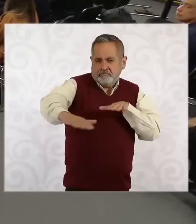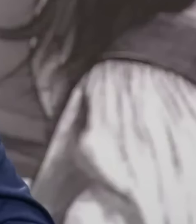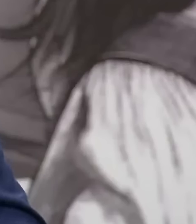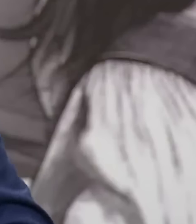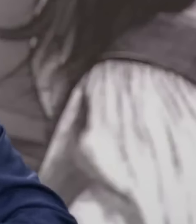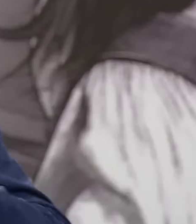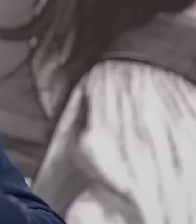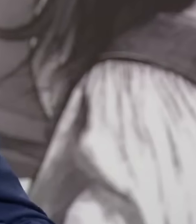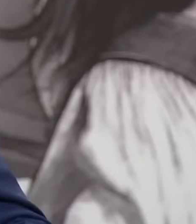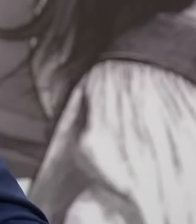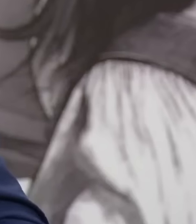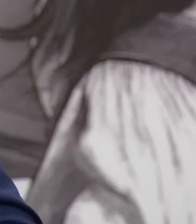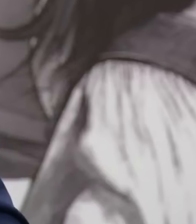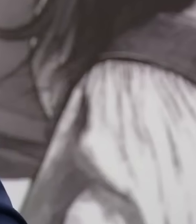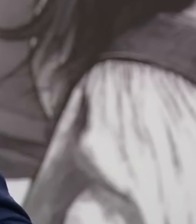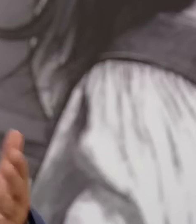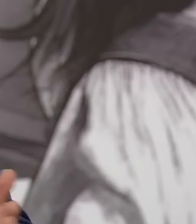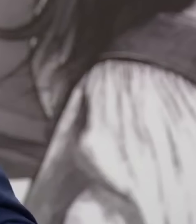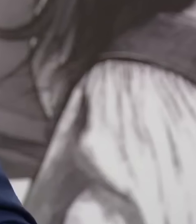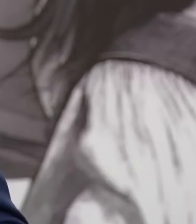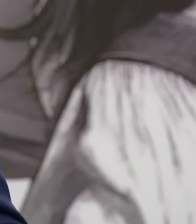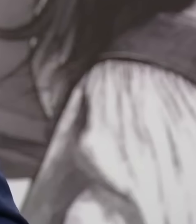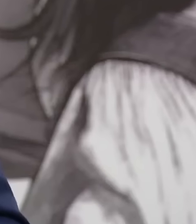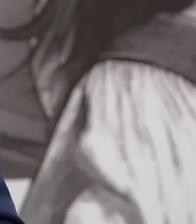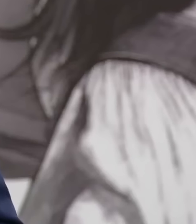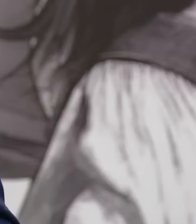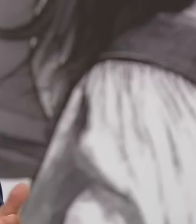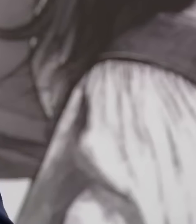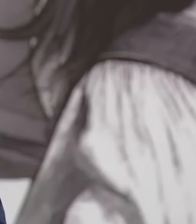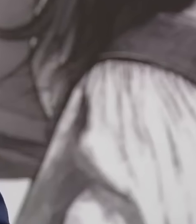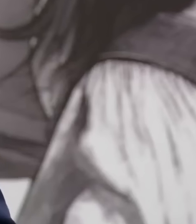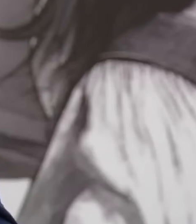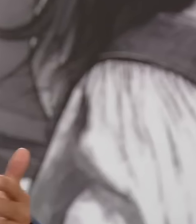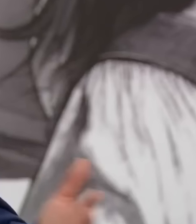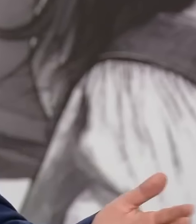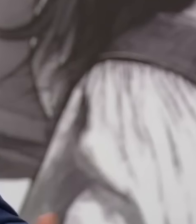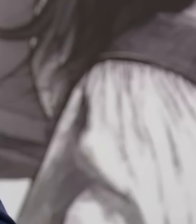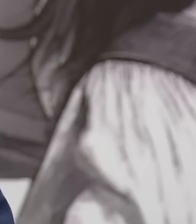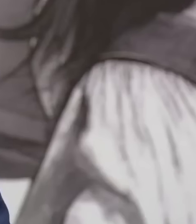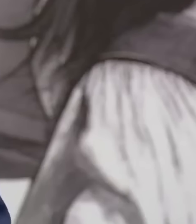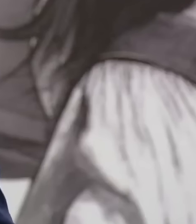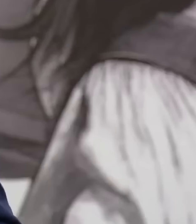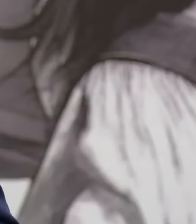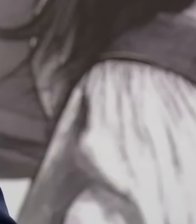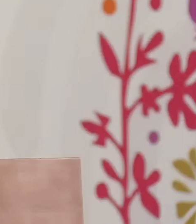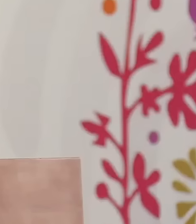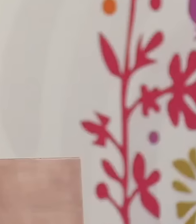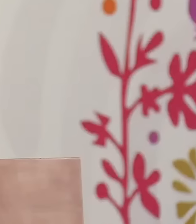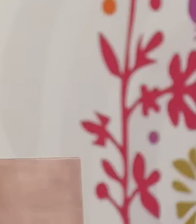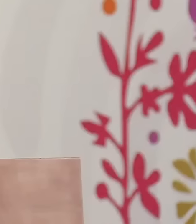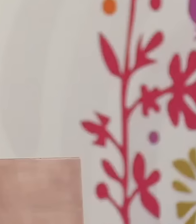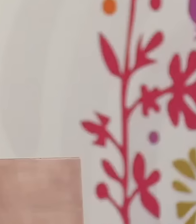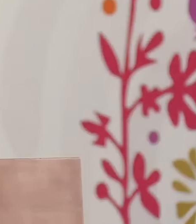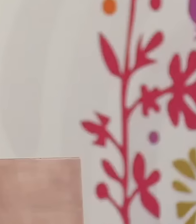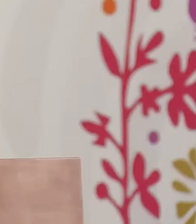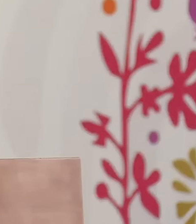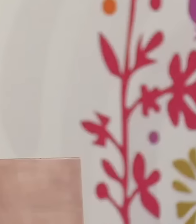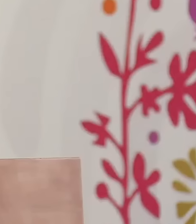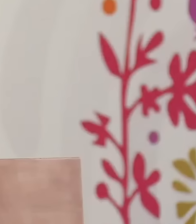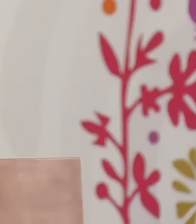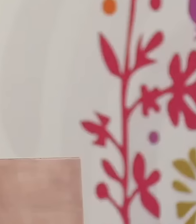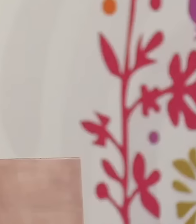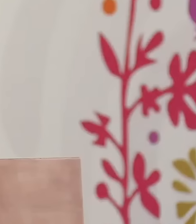que es basculante para que tengan acceso ahora sí ya barcos a con alturas de 40 m eh libres.